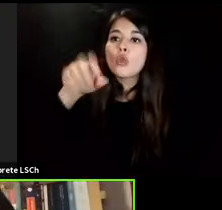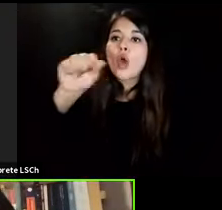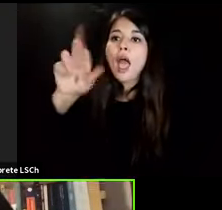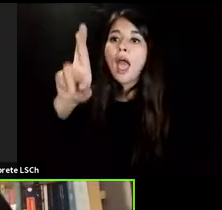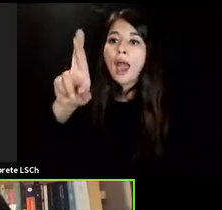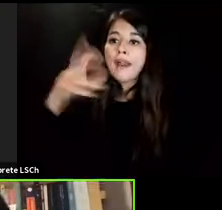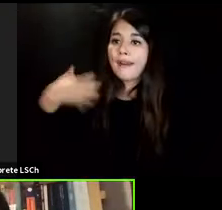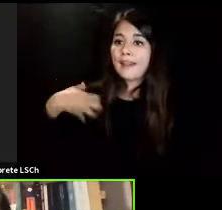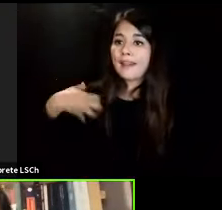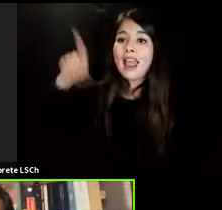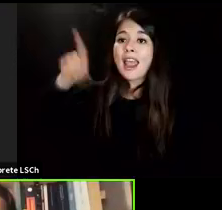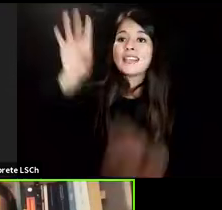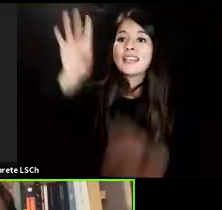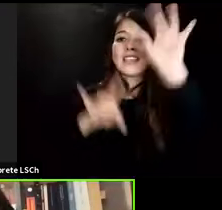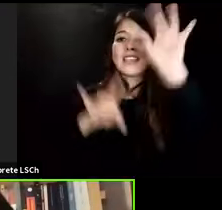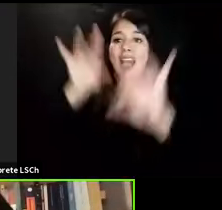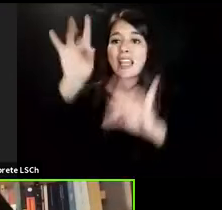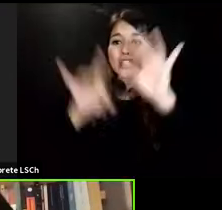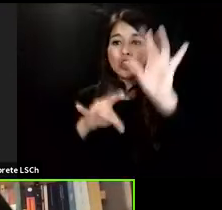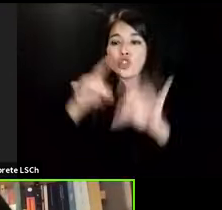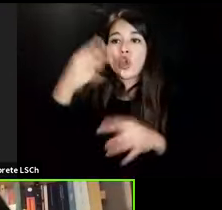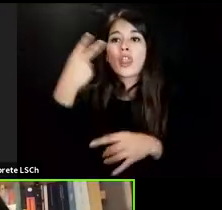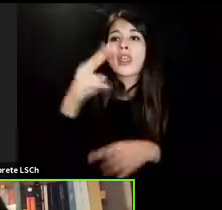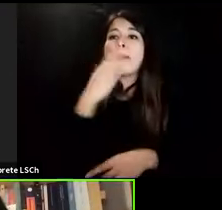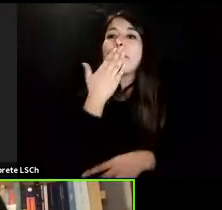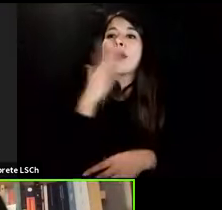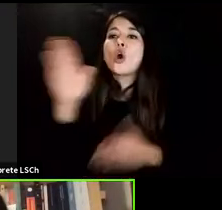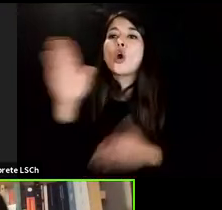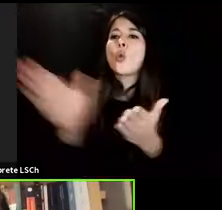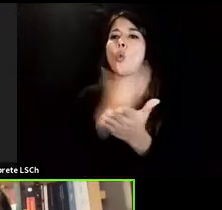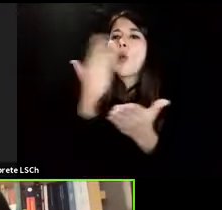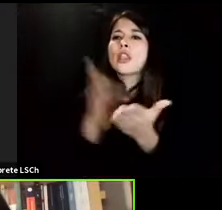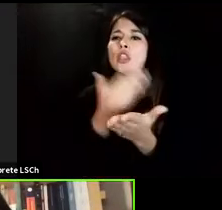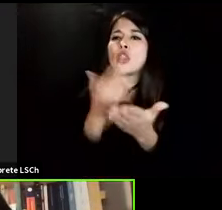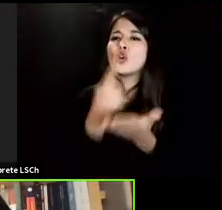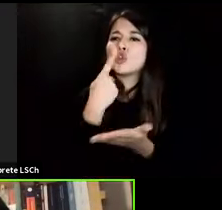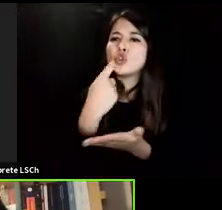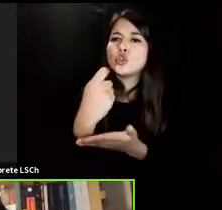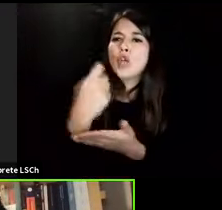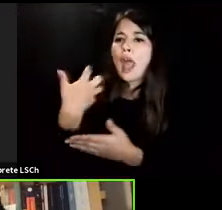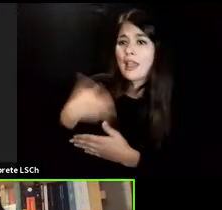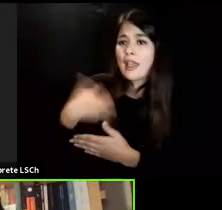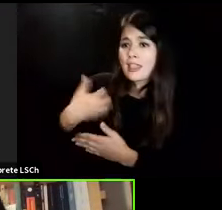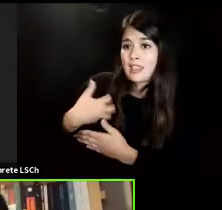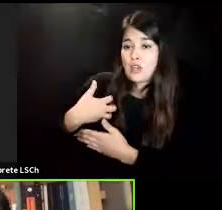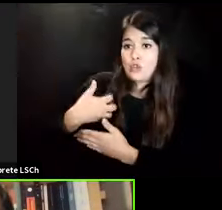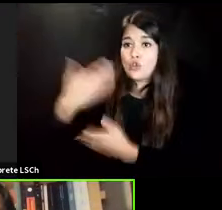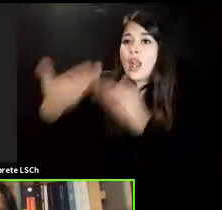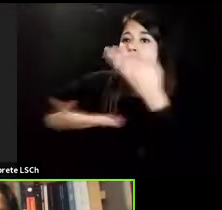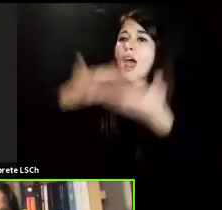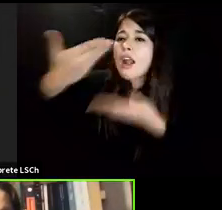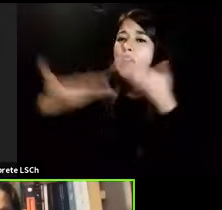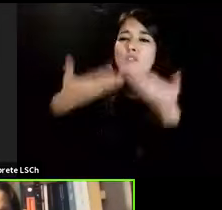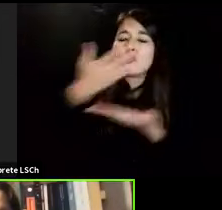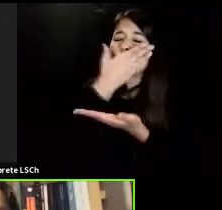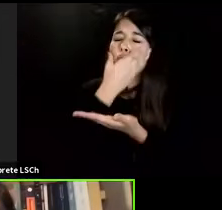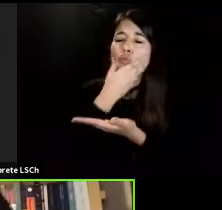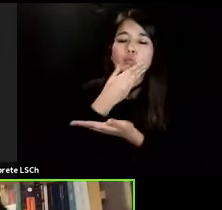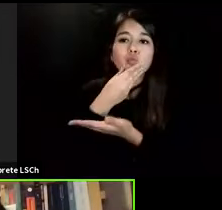cuentos argentinos narrados bellísimamente gratis o también pueden ver plataformas como story tell que se paga una